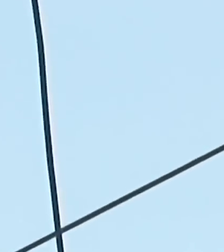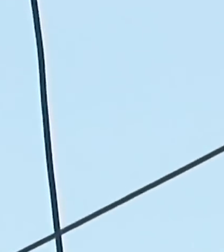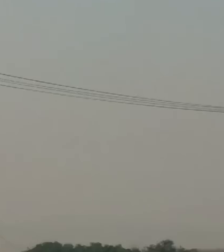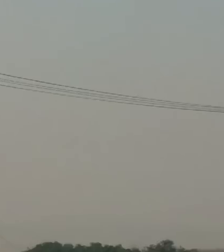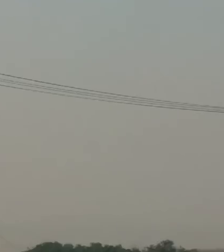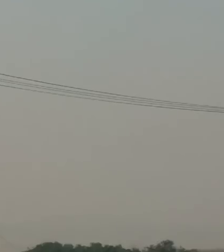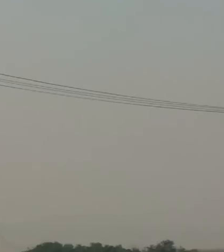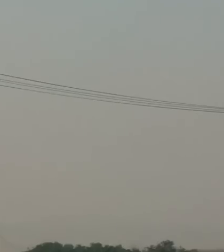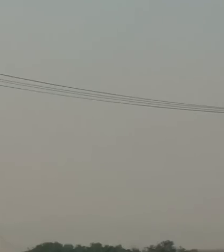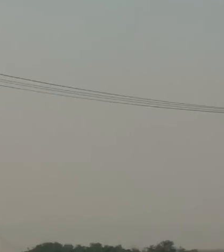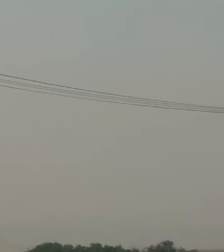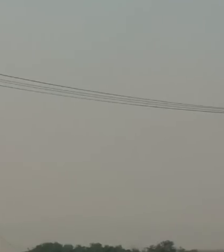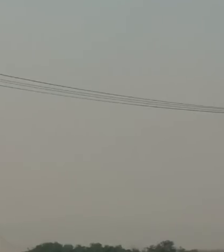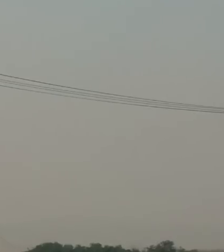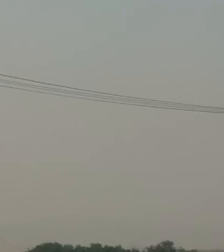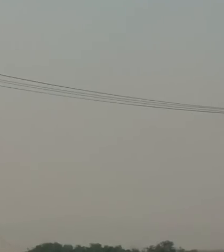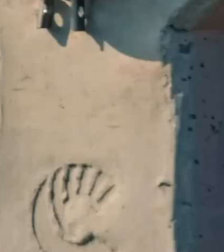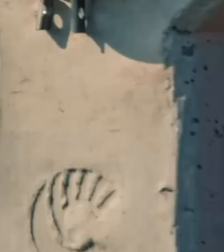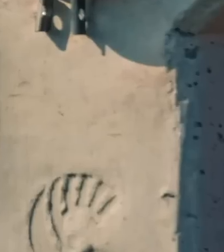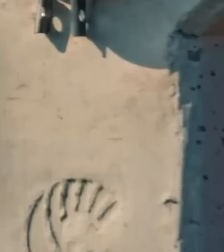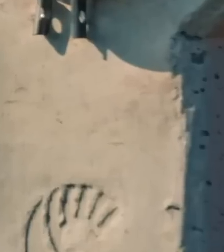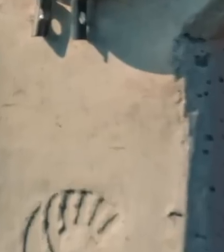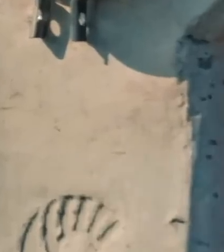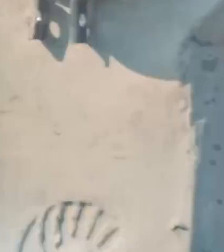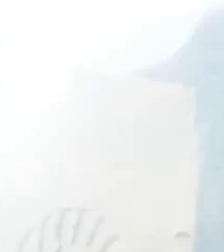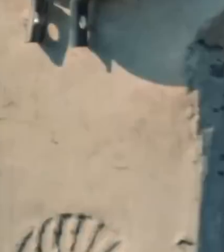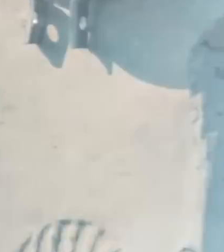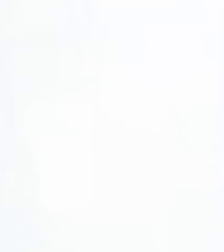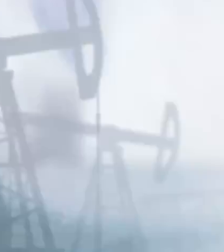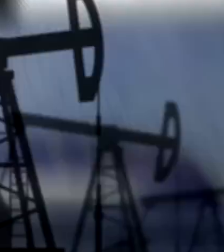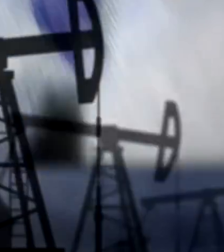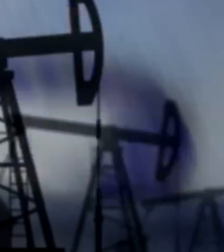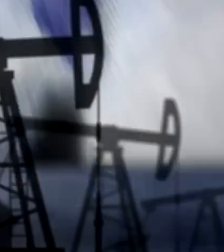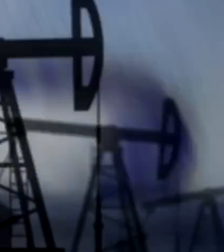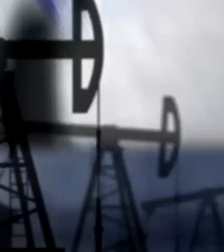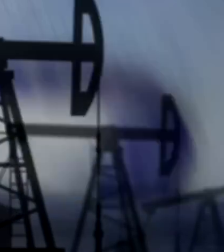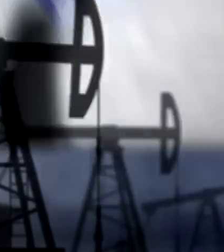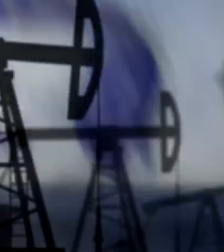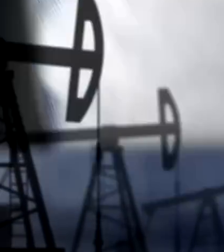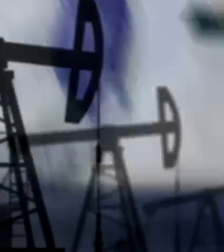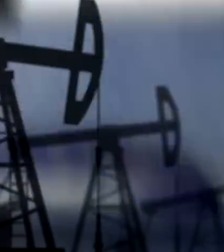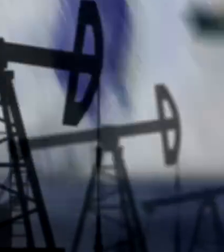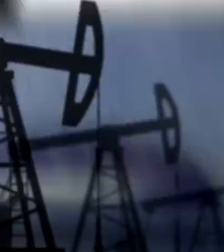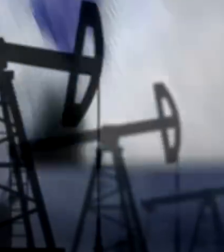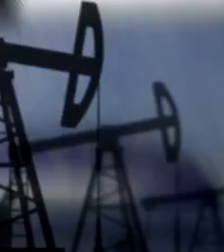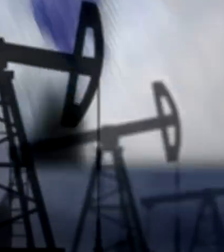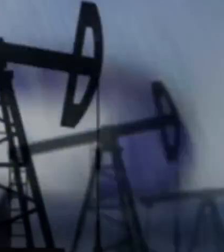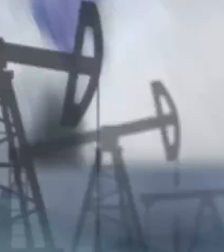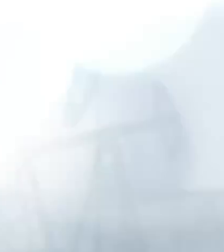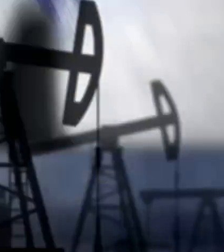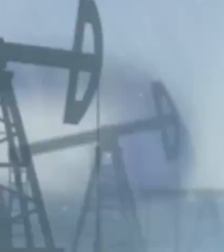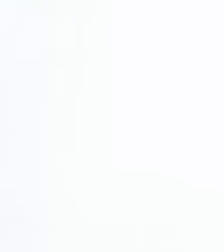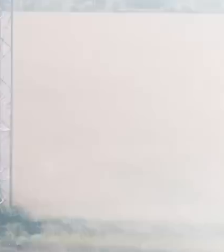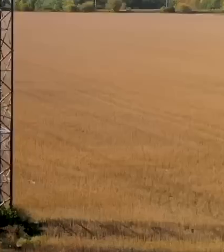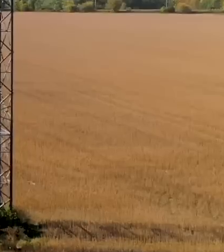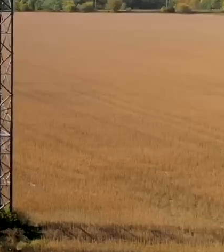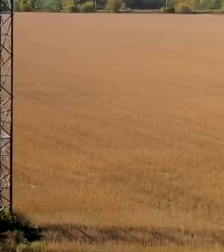del Estado Comisión Federal de Electricidad ley de planeación y transición energética ley del sector